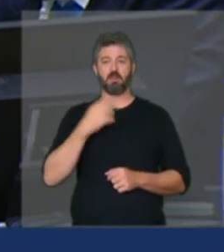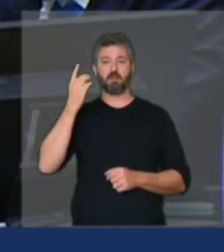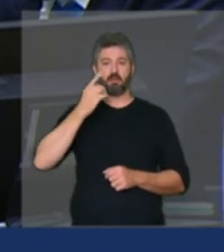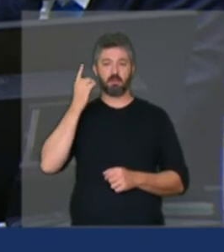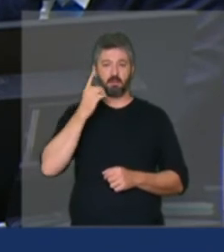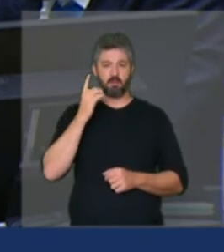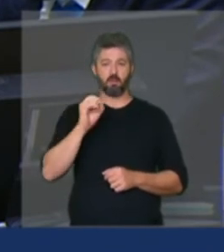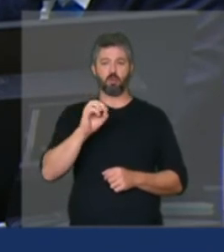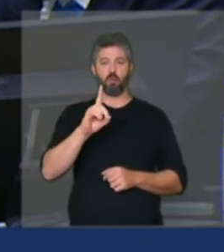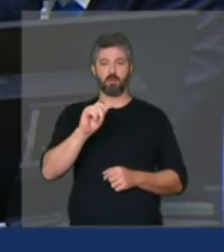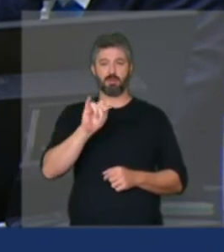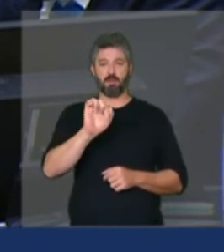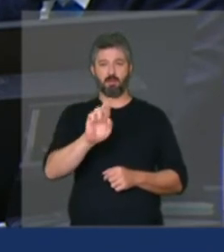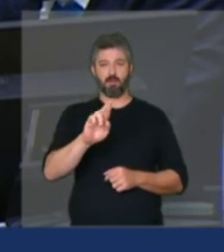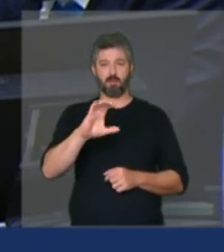ODAIR CUNHA. DEPUTADO PAULO RAMOS DO RIO DE JANEIRO.